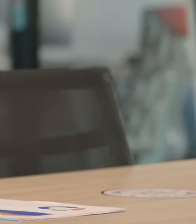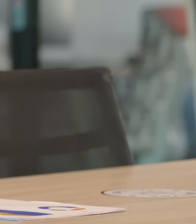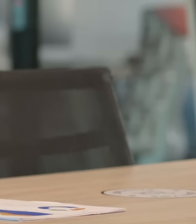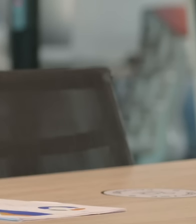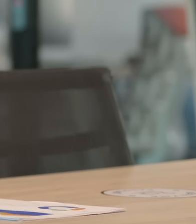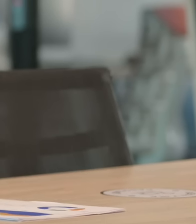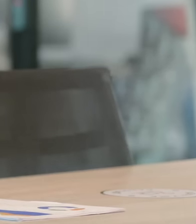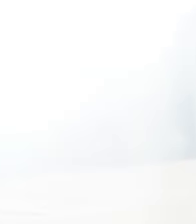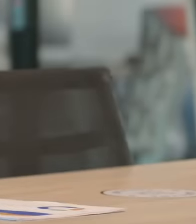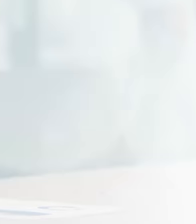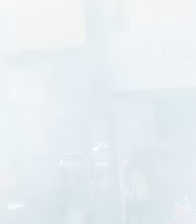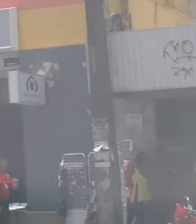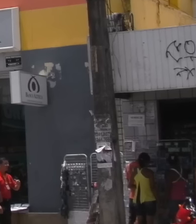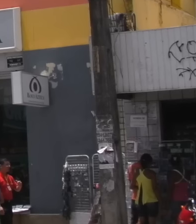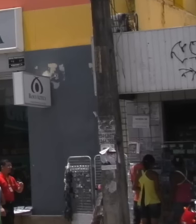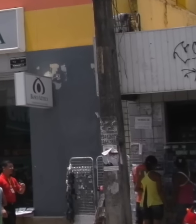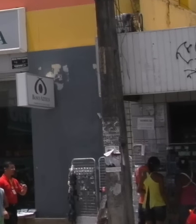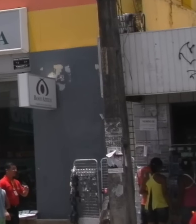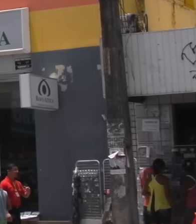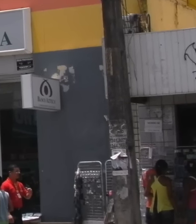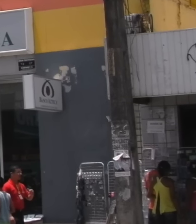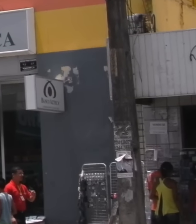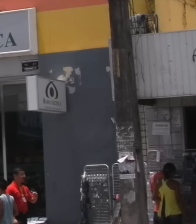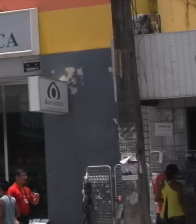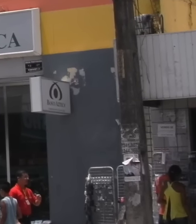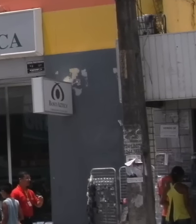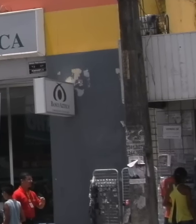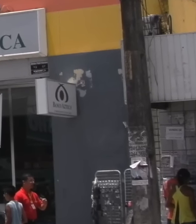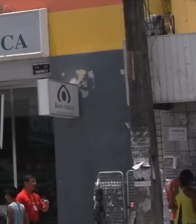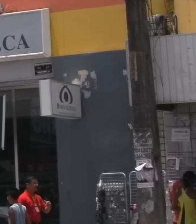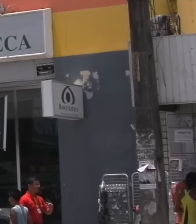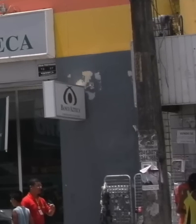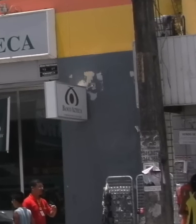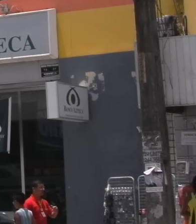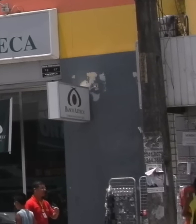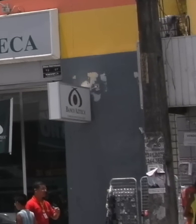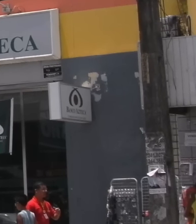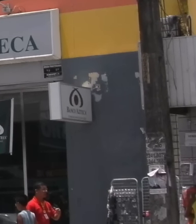así como las hace la empresa Electra, que a través de amenazas busca cobrar a sus deudores,